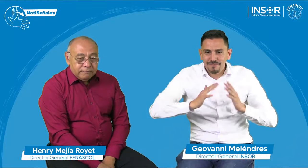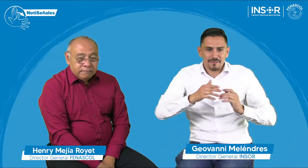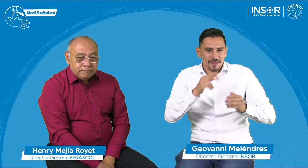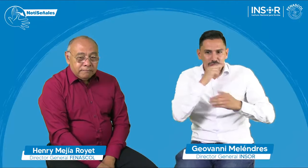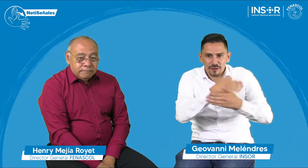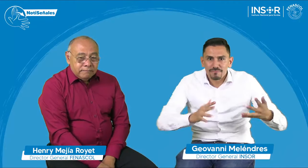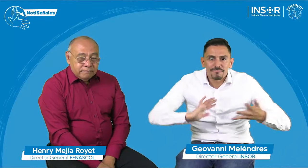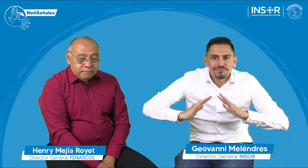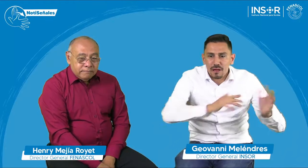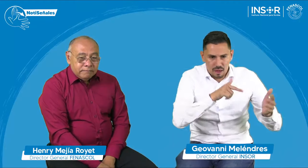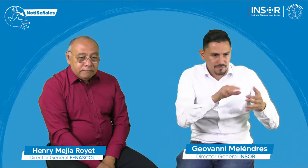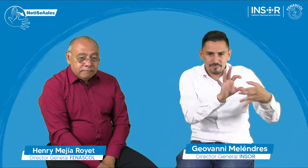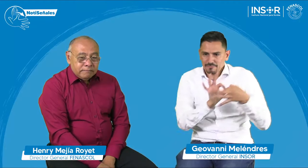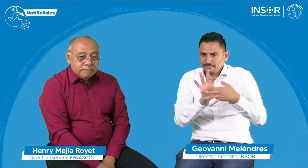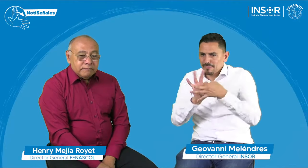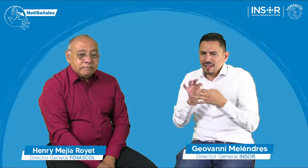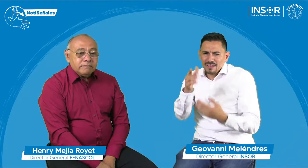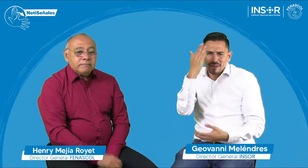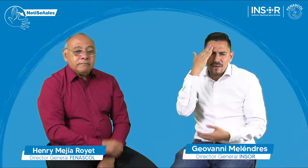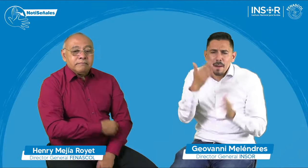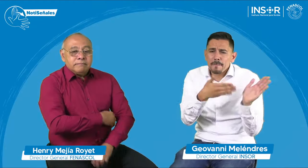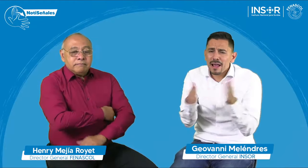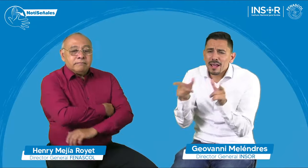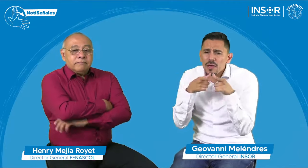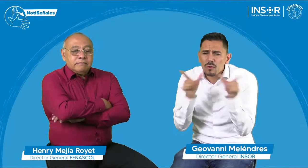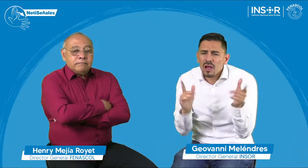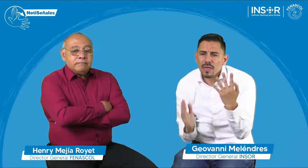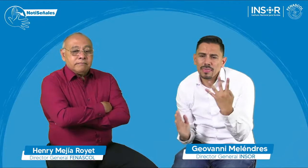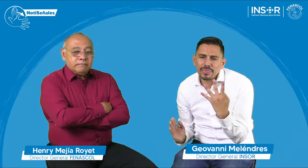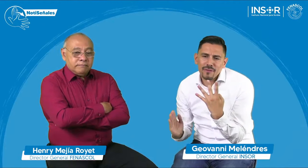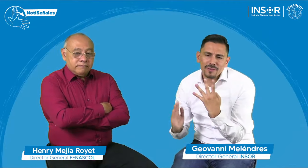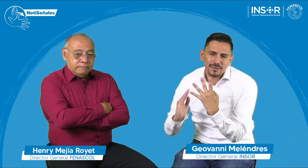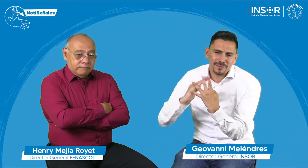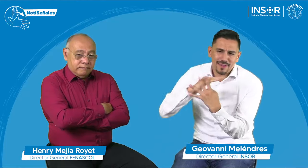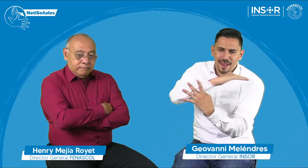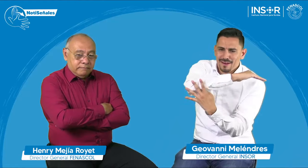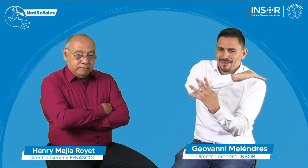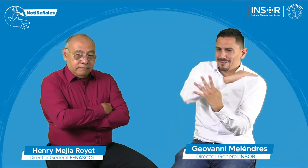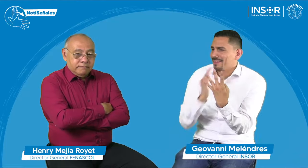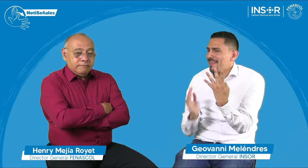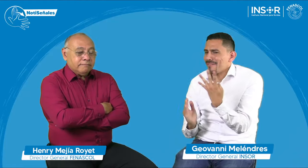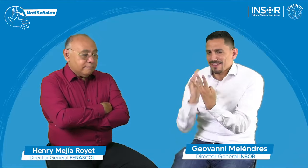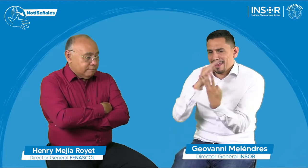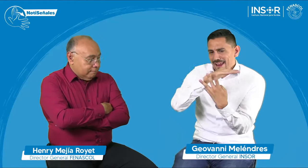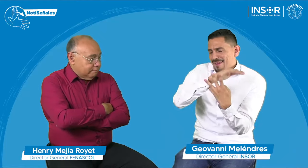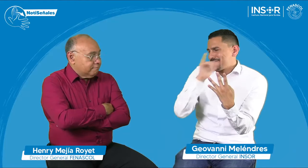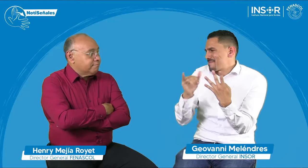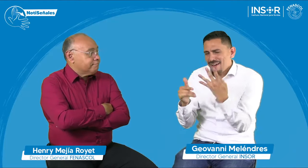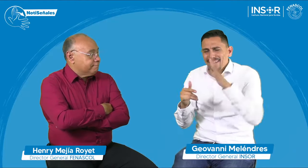que ir ligado a la educación para el progreso de los docentes y también para el mejoramiento de los